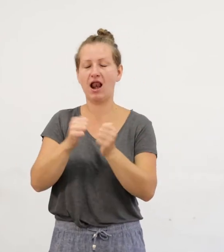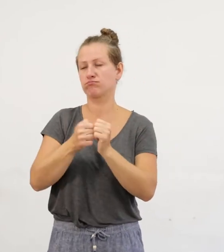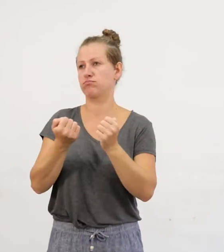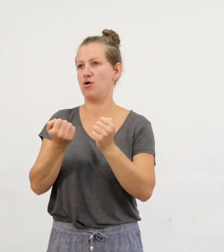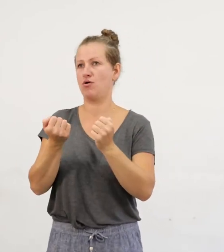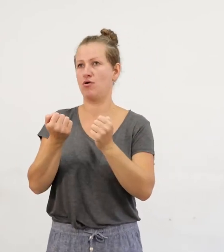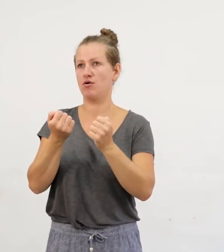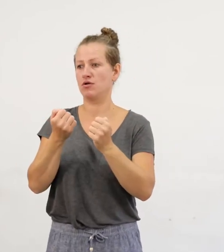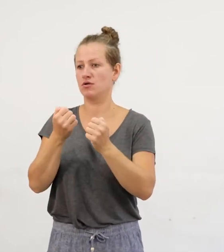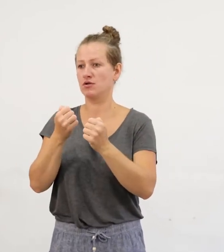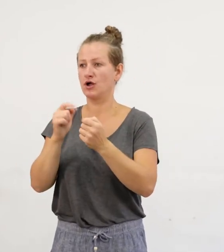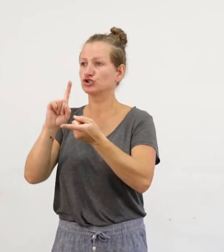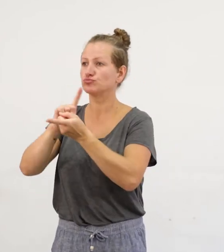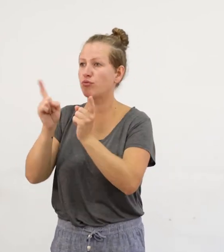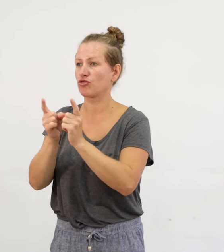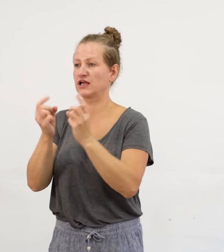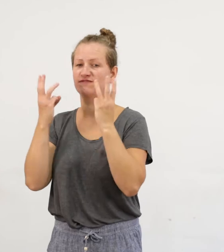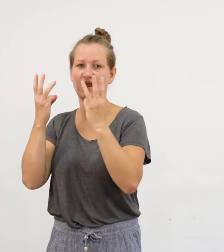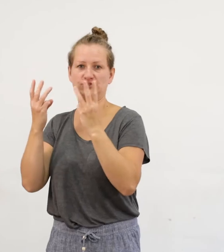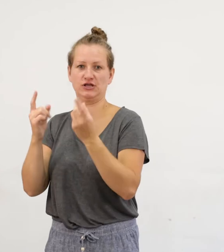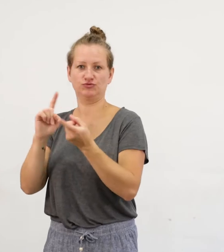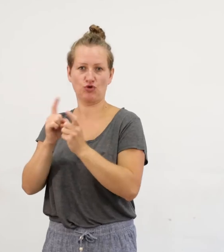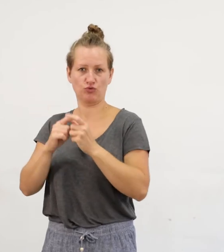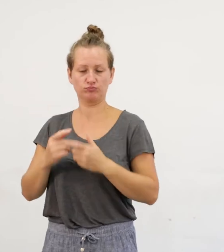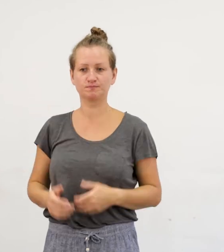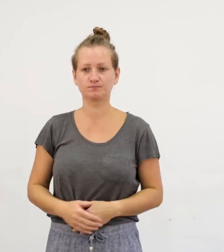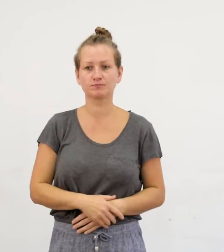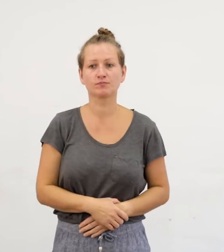Należała do dowódcy 18. Białostockiego Pułku